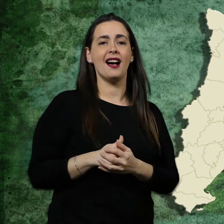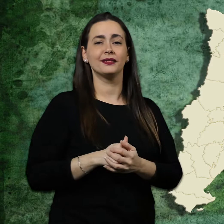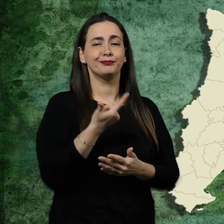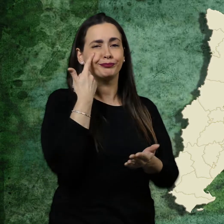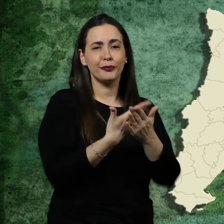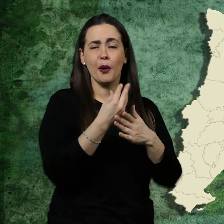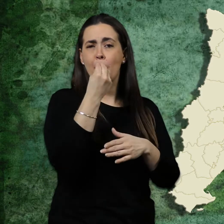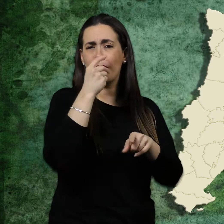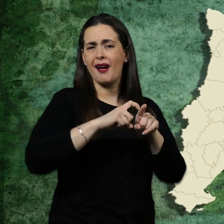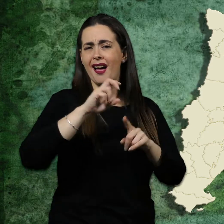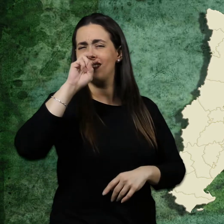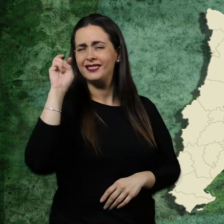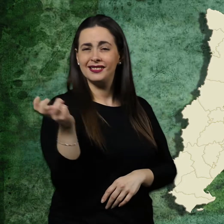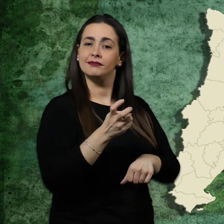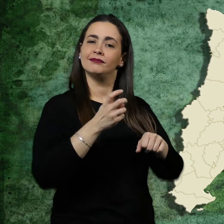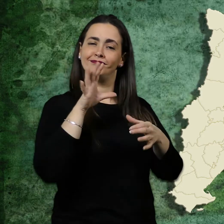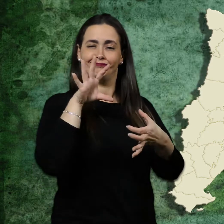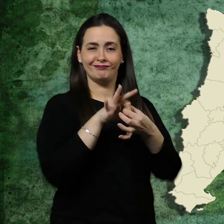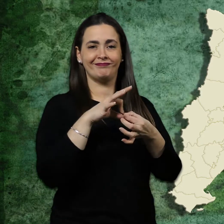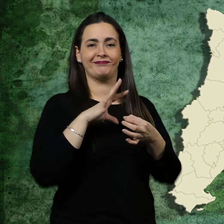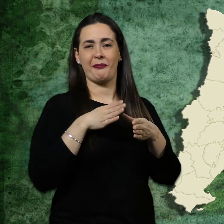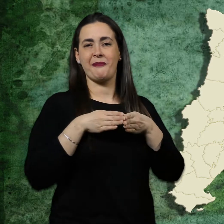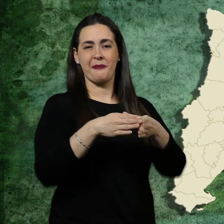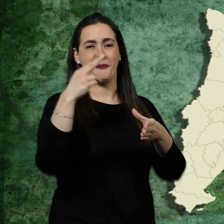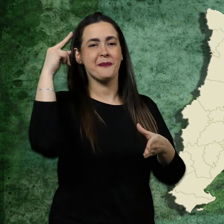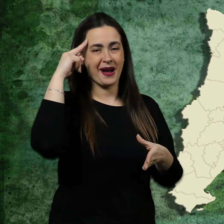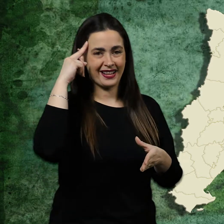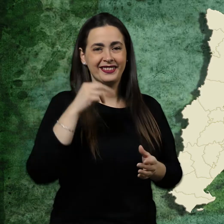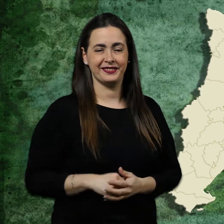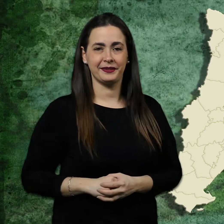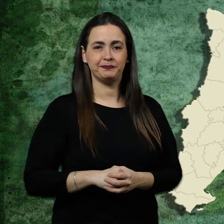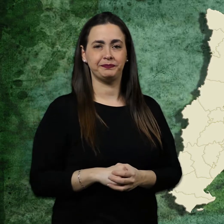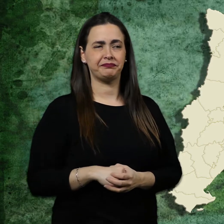i per tastar una rica gastronomia de tradició marinera.